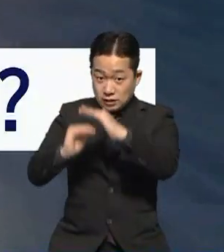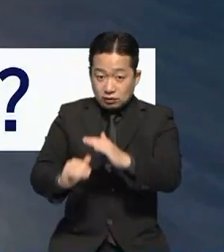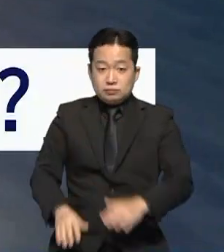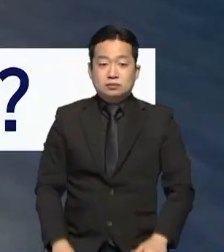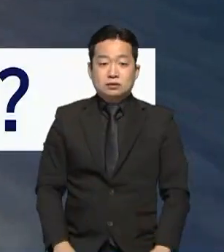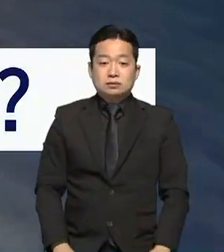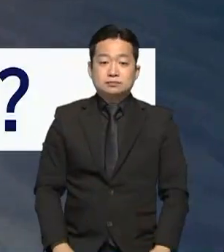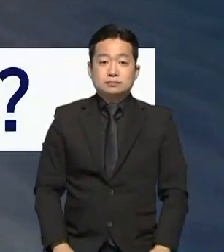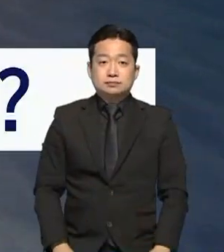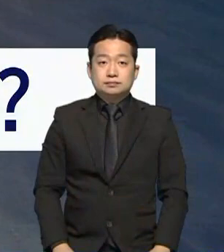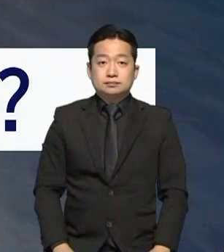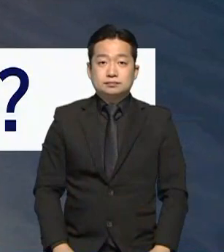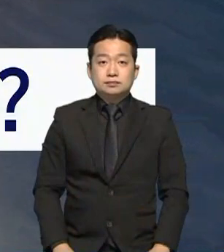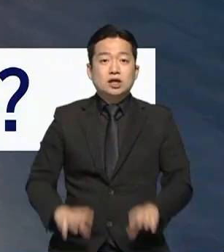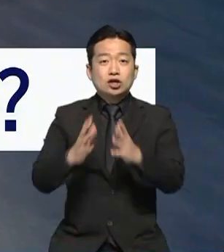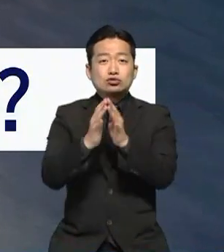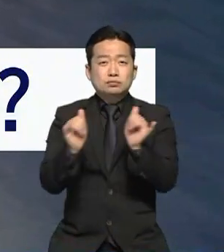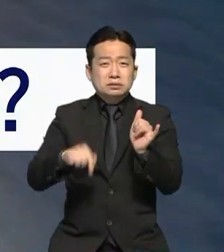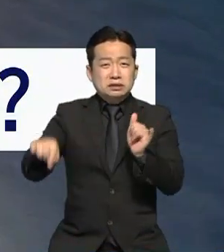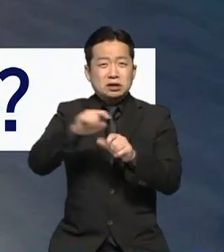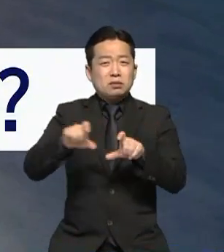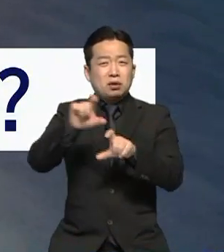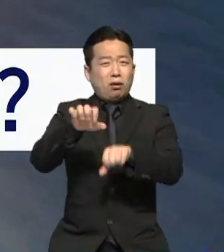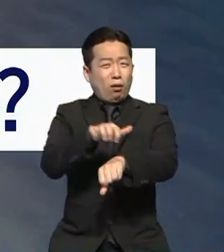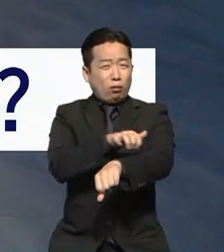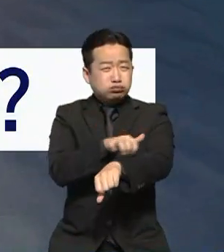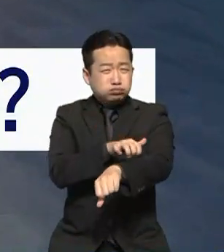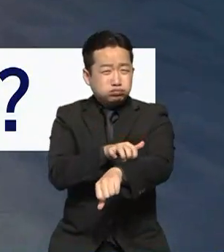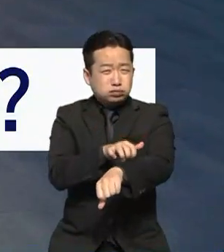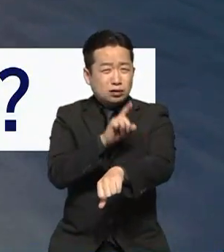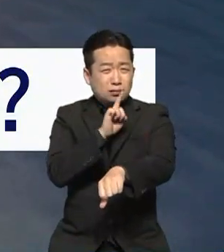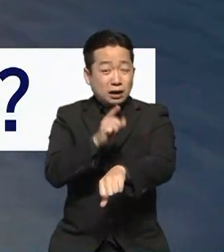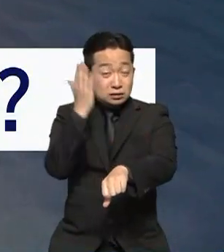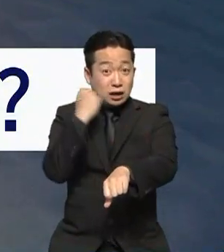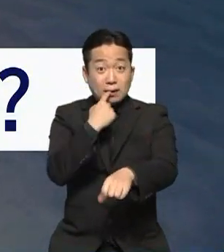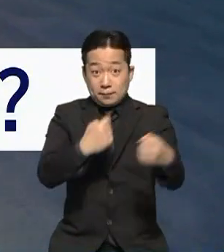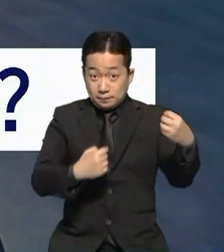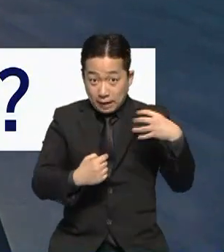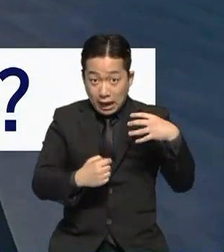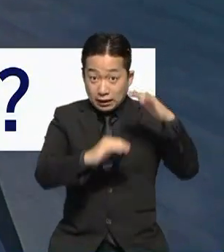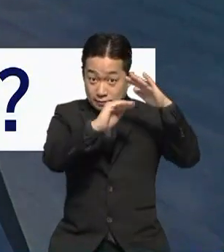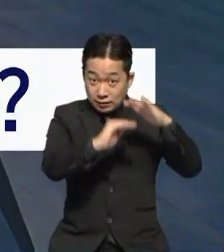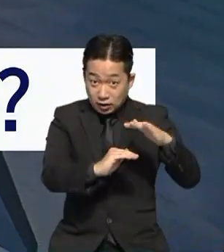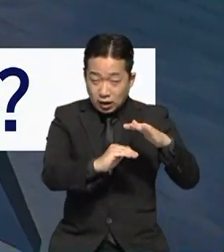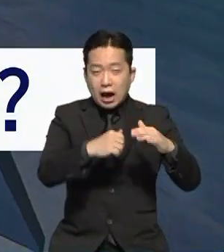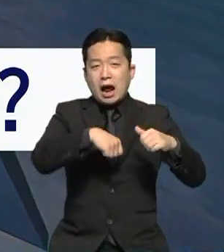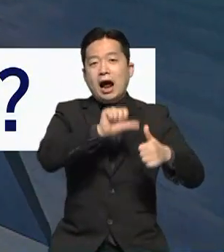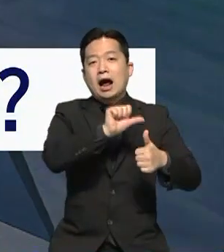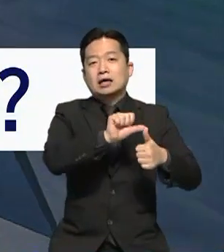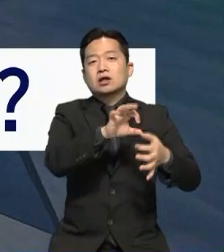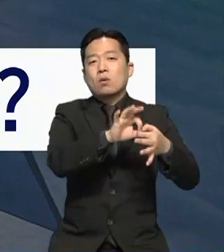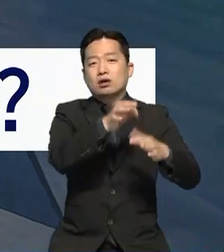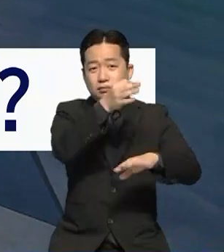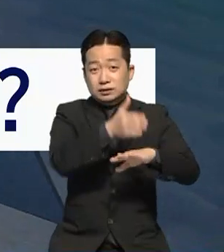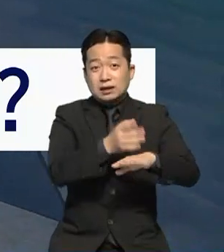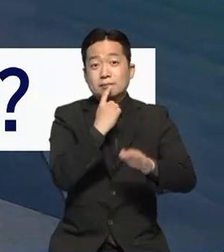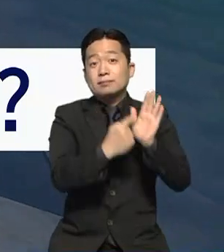원하니 해줄게 하는 식은 국민을 불편하게 할 수 있다 이런 말씀을 하신 적이 있습니다. 이 후보께서도 아들 관련 사괄 하신 적이